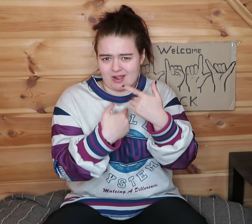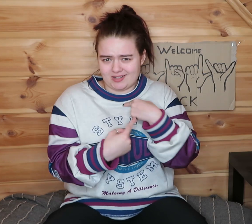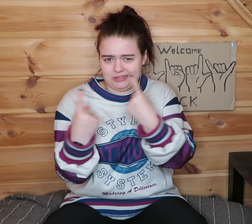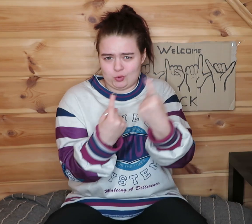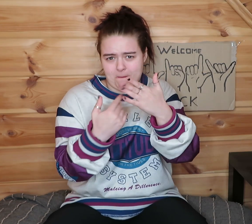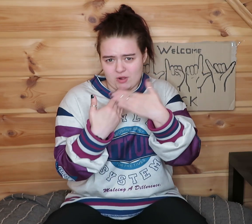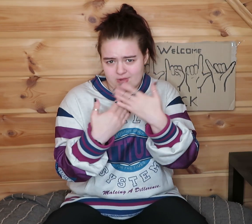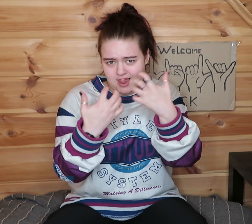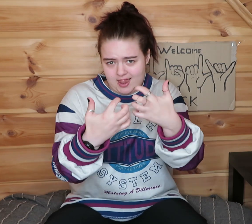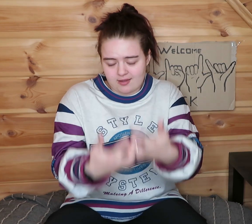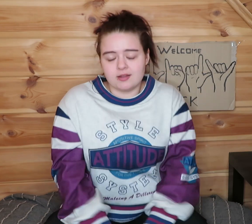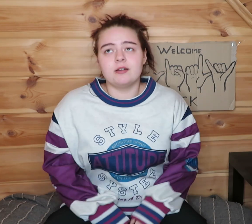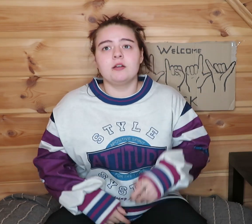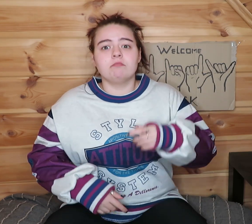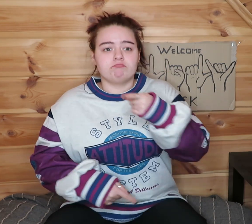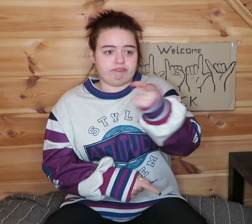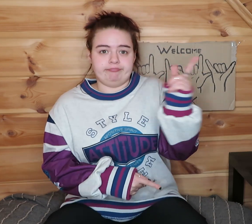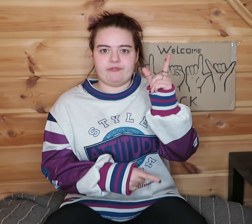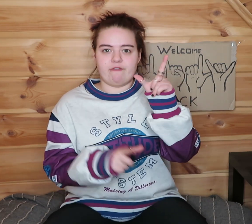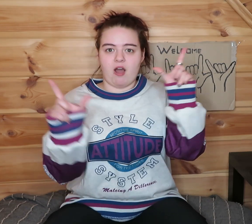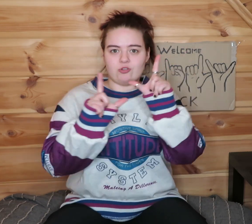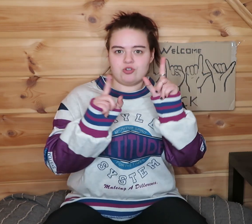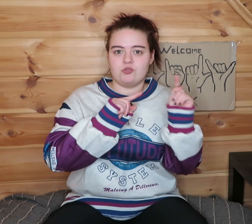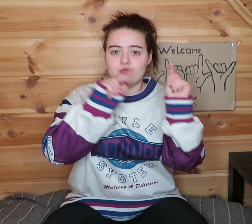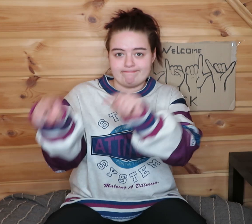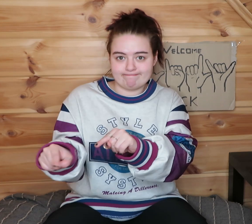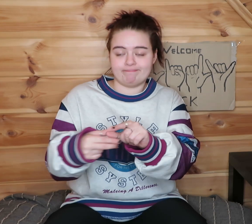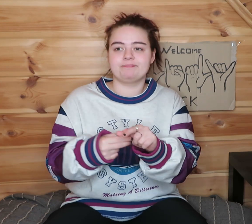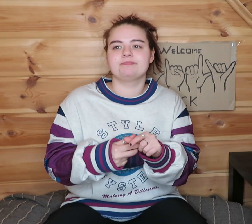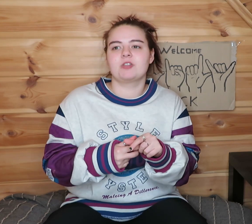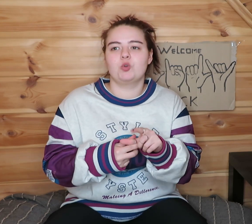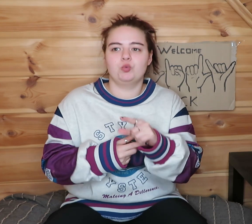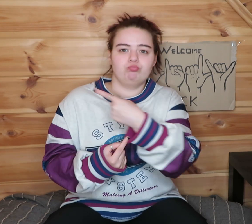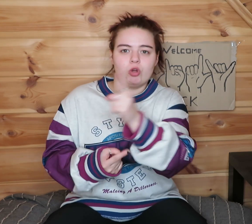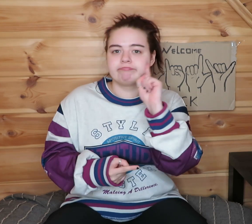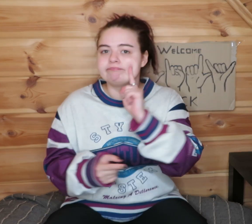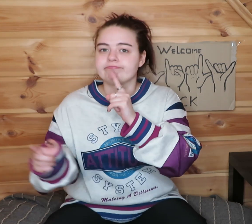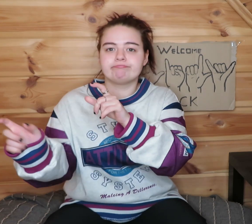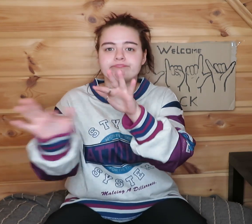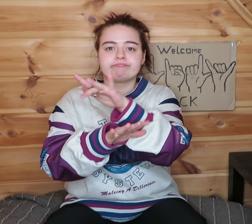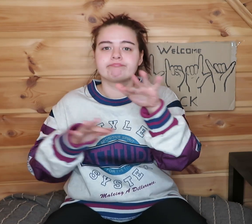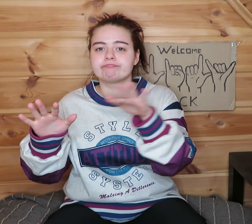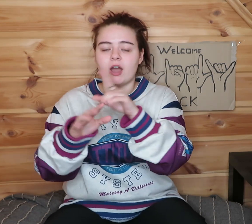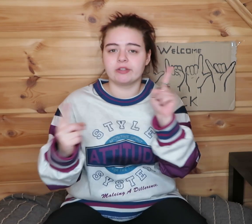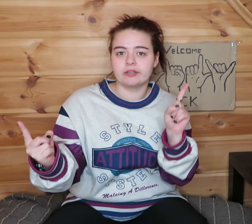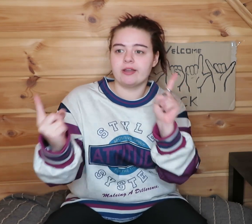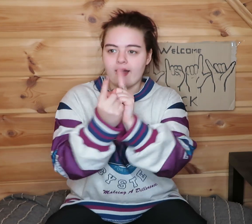Ich habe eine Beispiel Situation. Sie kommen zu Veranstaltungen, dort tummelt sich die Community und sie sprechen jemanden an.